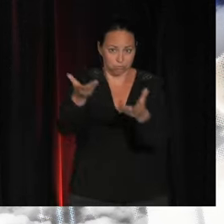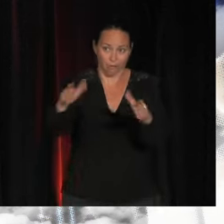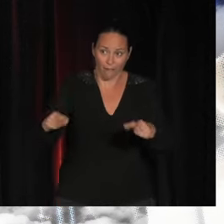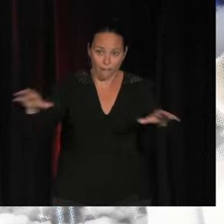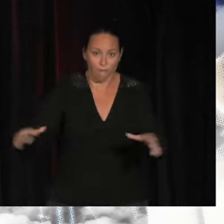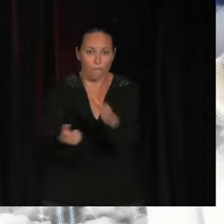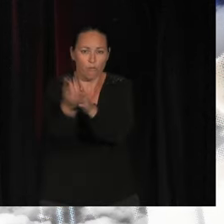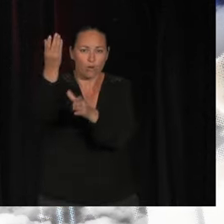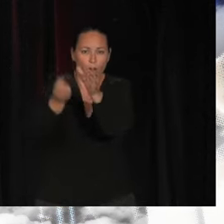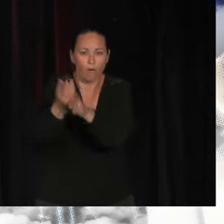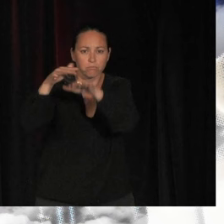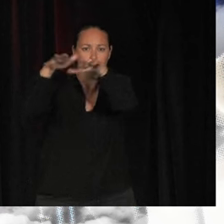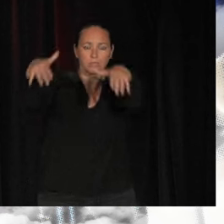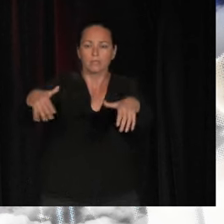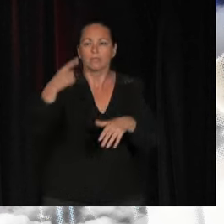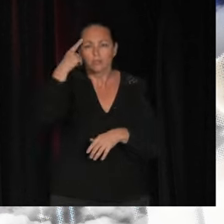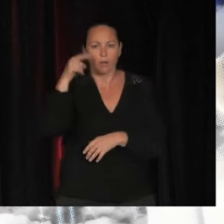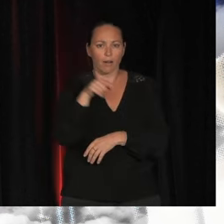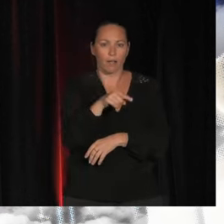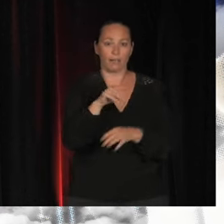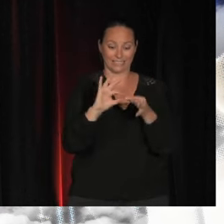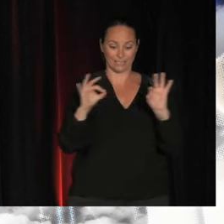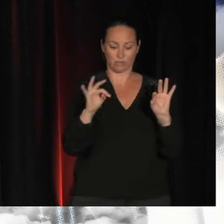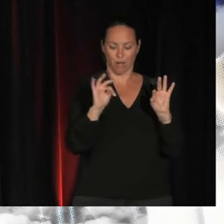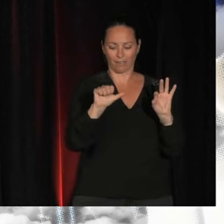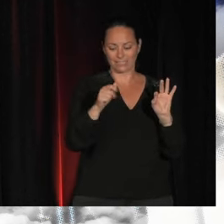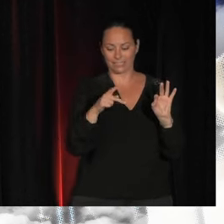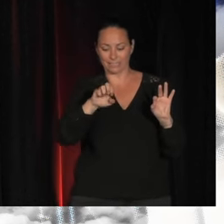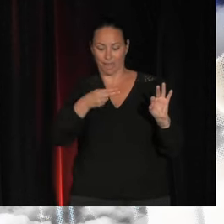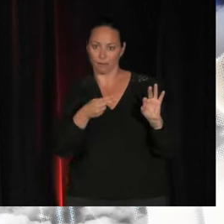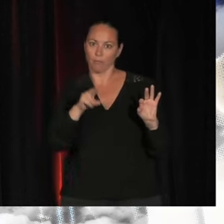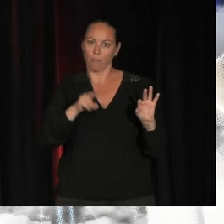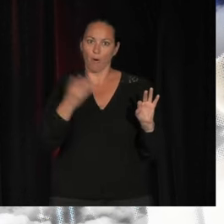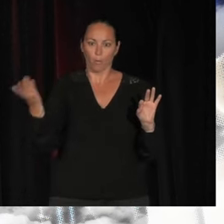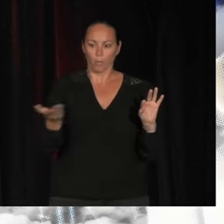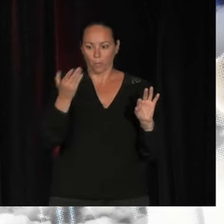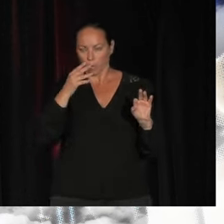Ce n'est pas facile. Je crois qu'il y a un gros délire autour de Tekken, de l'univers. L'histoire de Tekken est super travaillée. C'est ridicule, mais c'est rigolo.